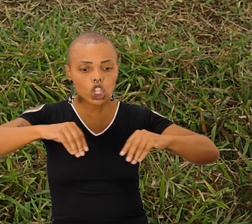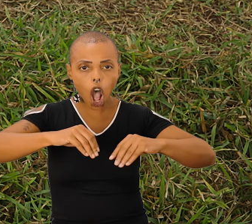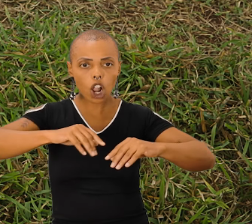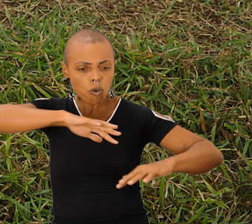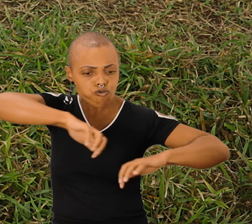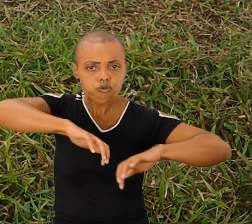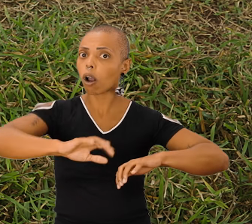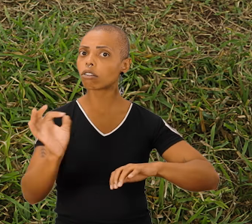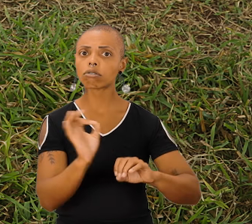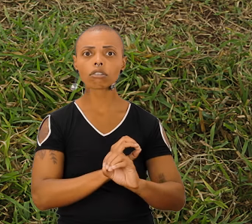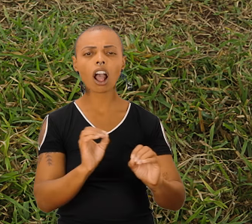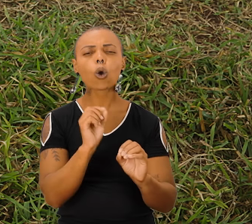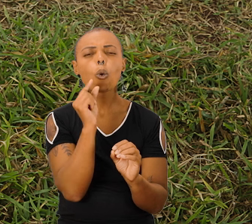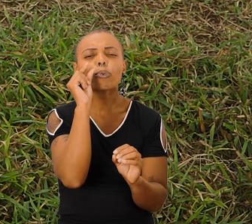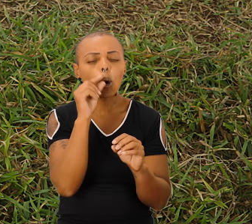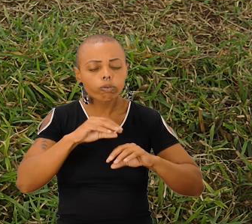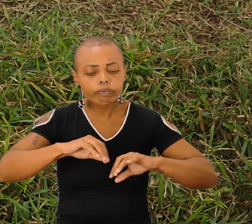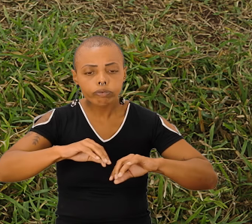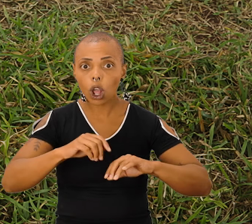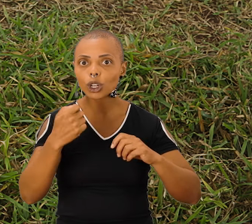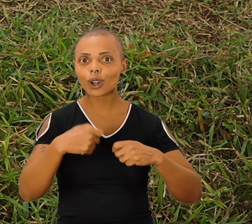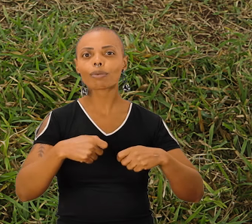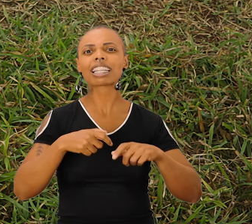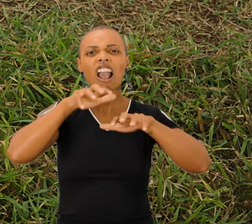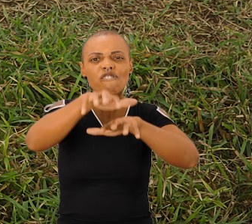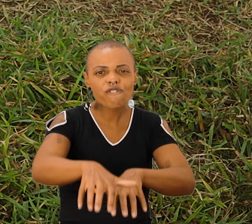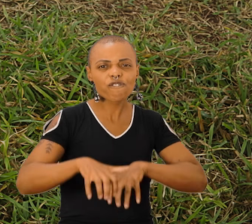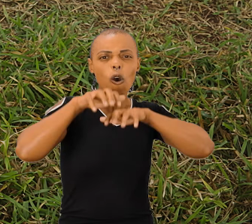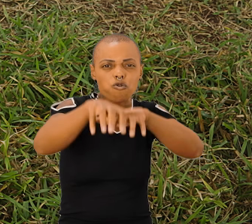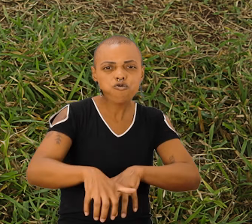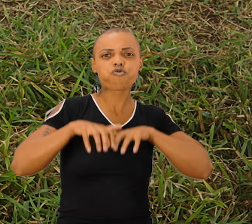ou com um mínimo revolvimento, ou seja, sem aração, gradagem,